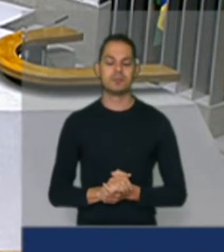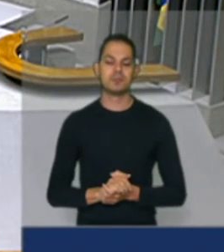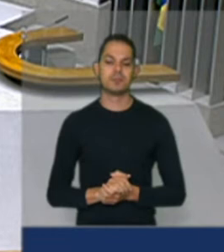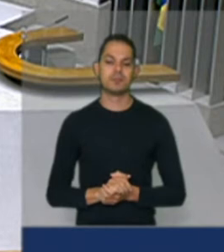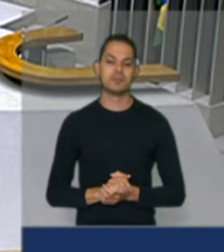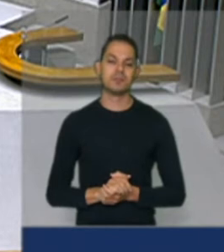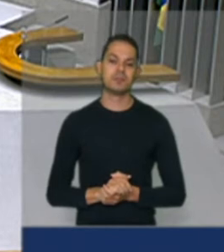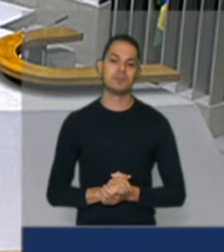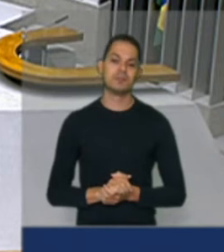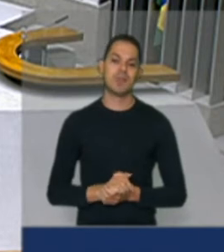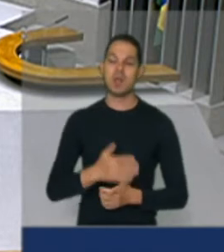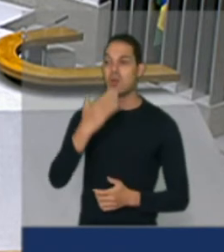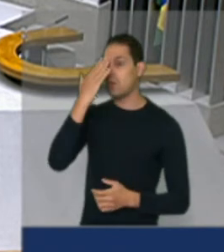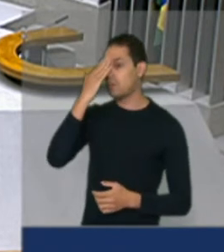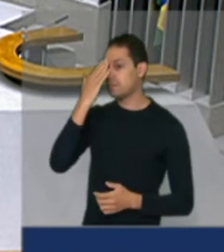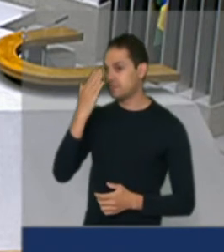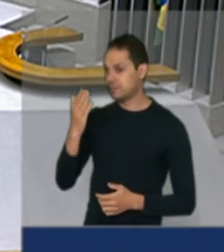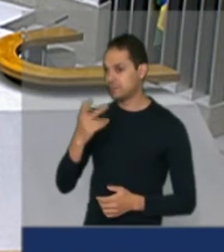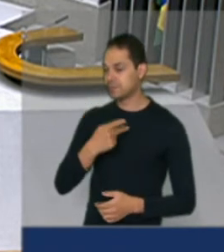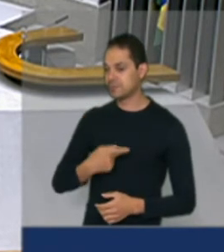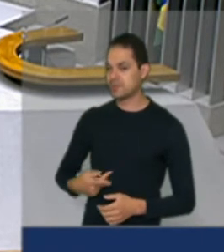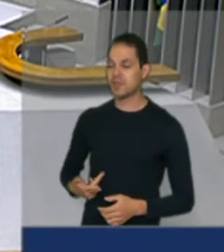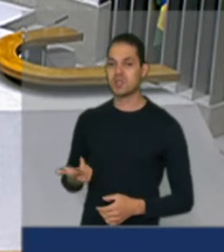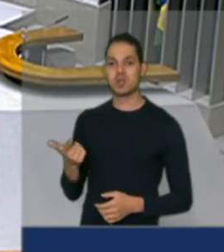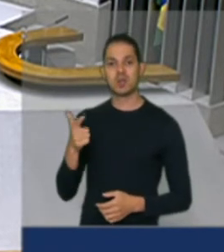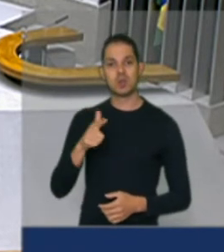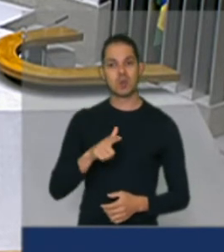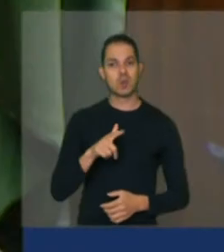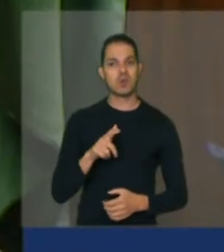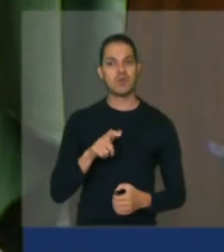DE PERNAMBUCO. -- [DEPUTADA]: OBRIGADA, PRESIDENTE. MAIS UMA VEZ